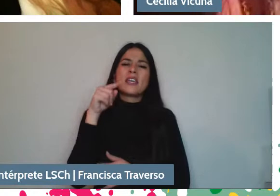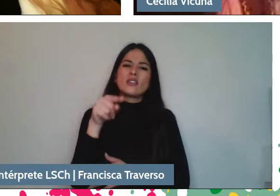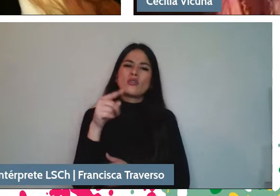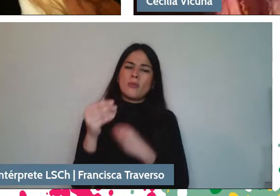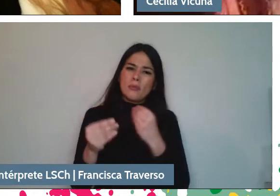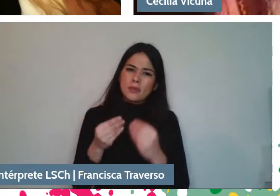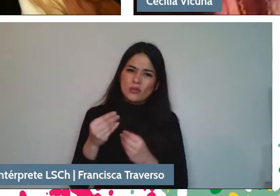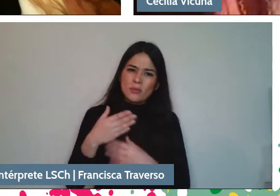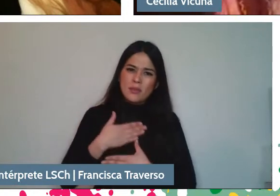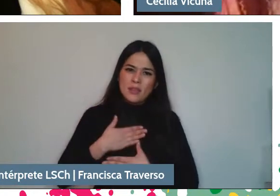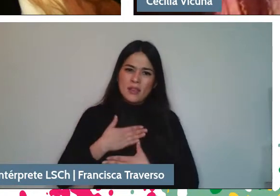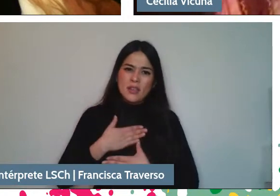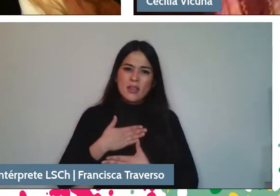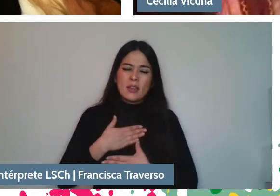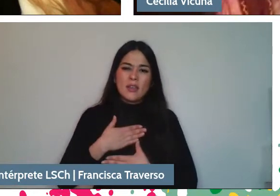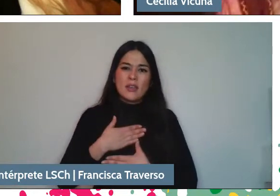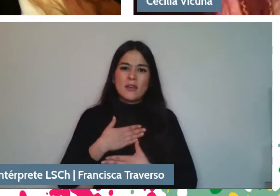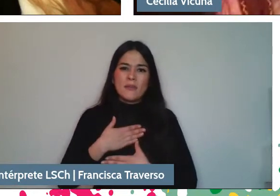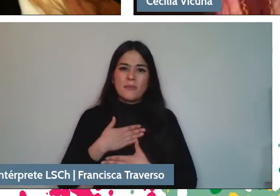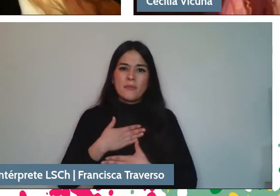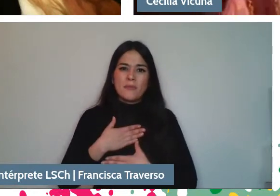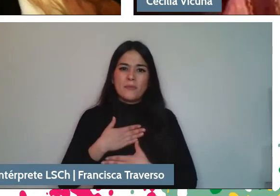El hecho de que si hasta ese momento